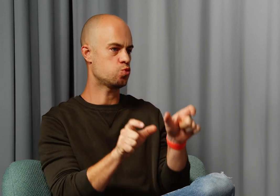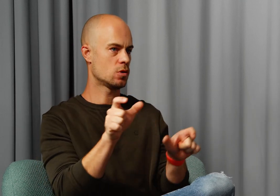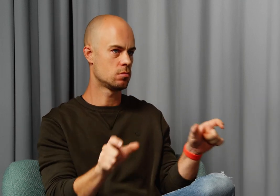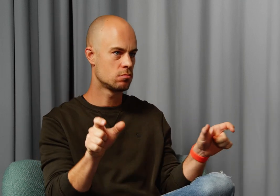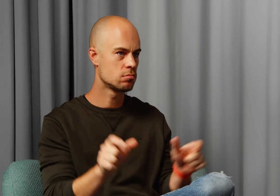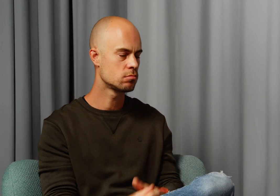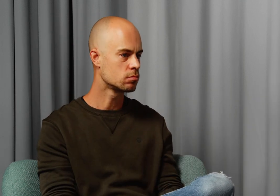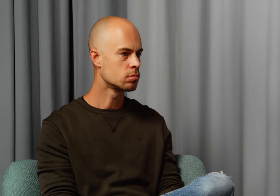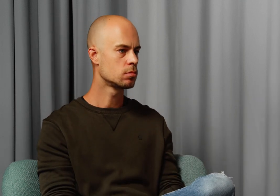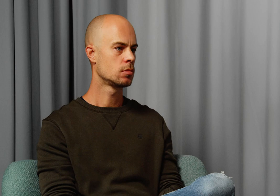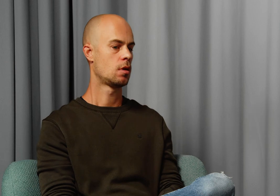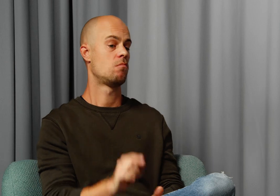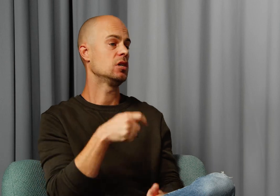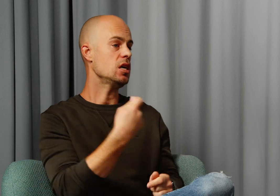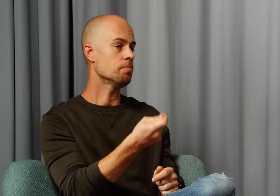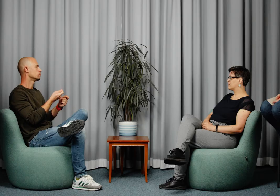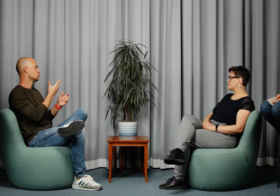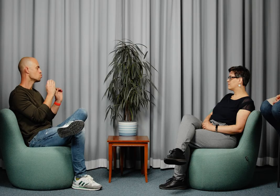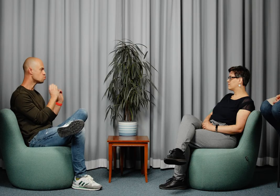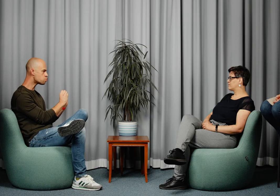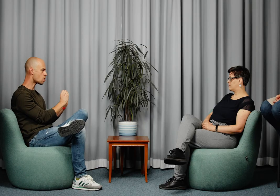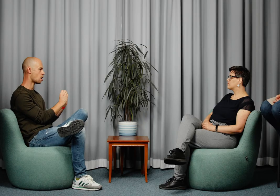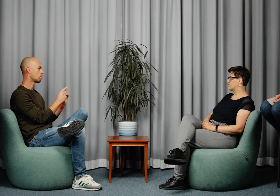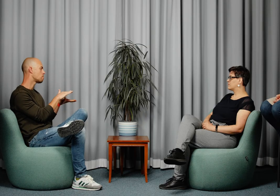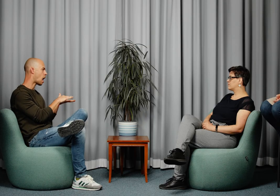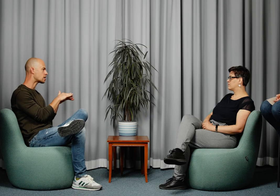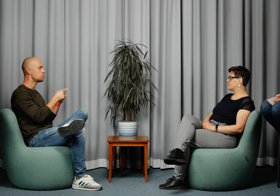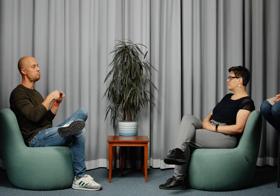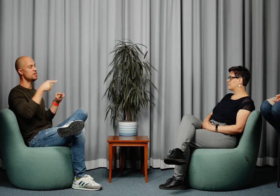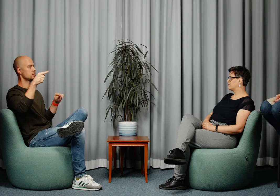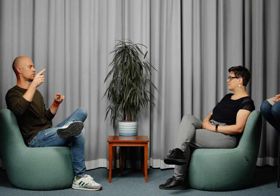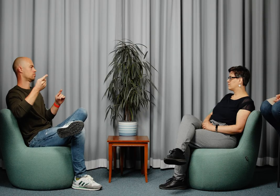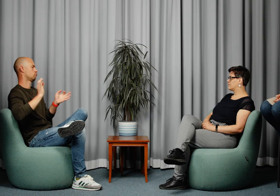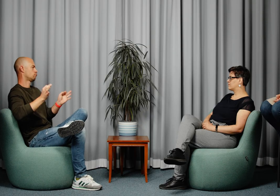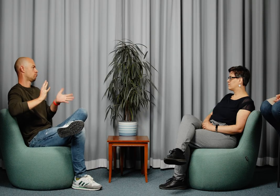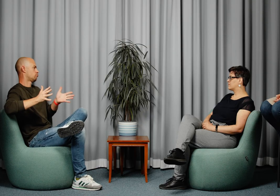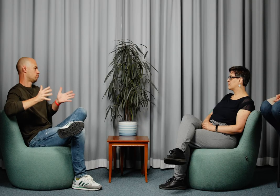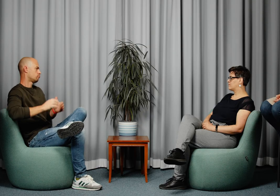Das hängt natürlich aber auch bei den Kursteilnehmer:innen von der Schriftsprachkompetenz ab und Sprachkompetenz aus.